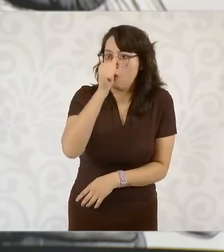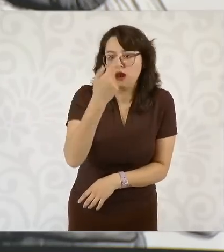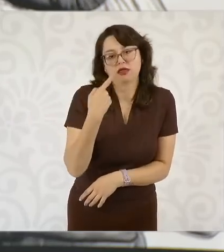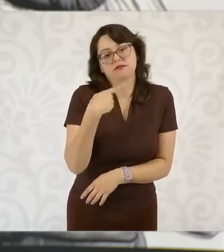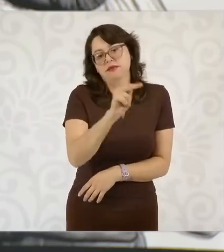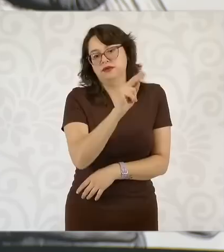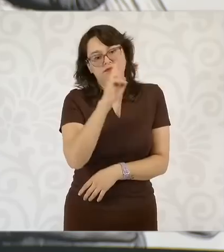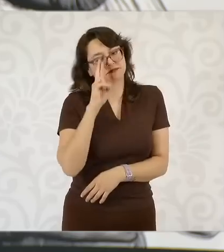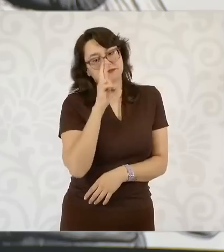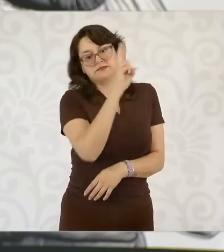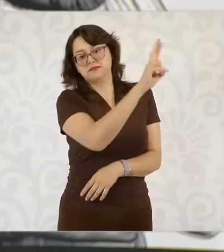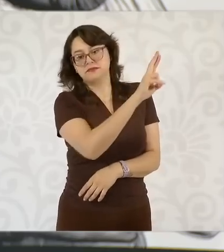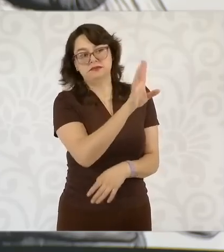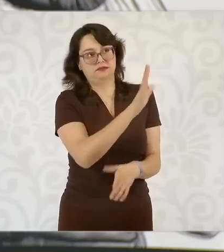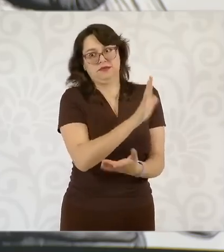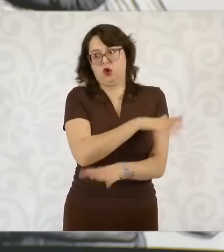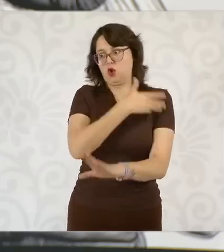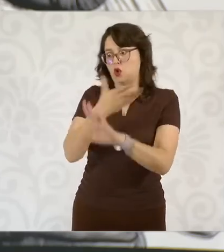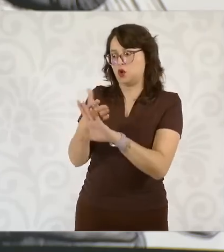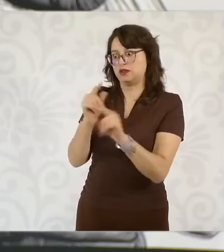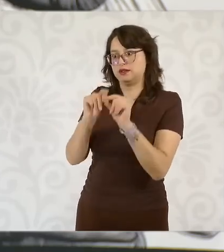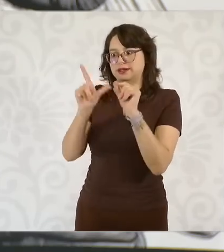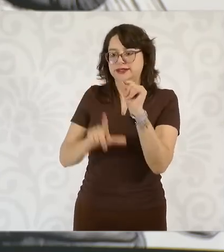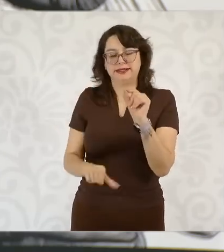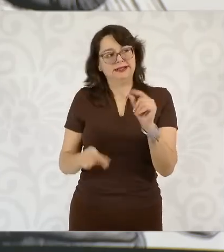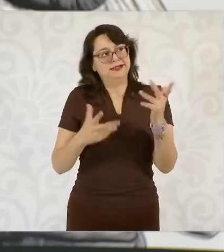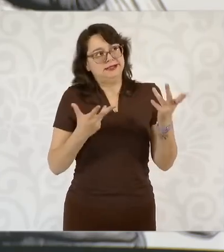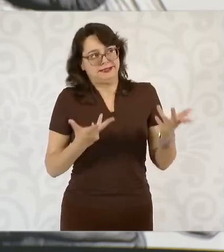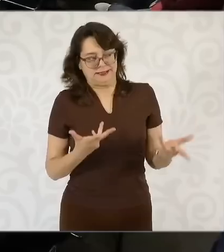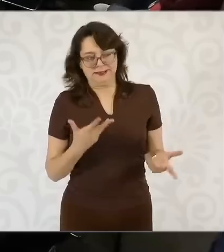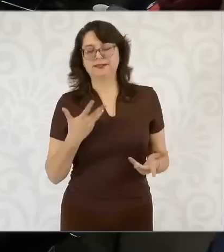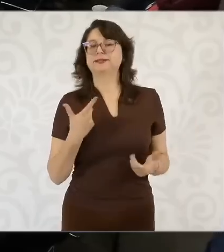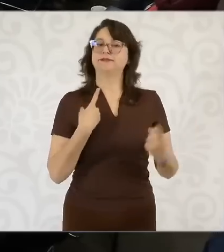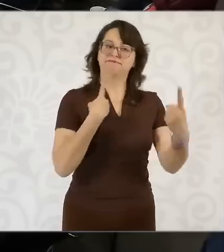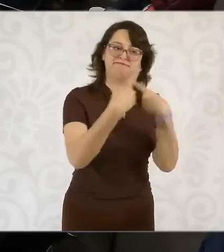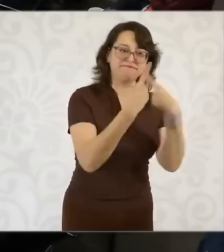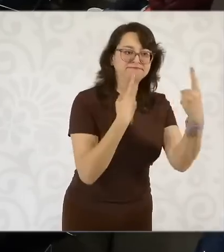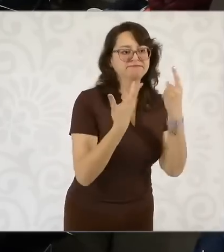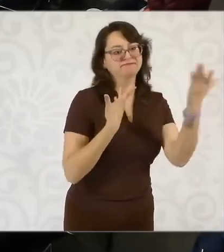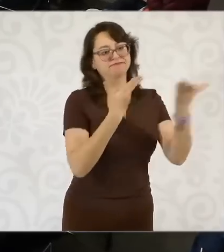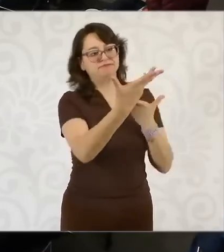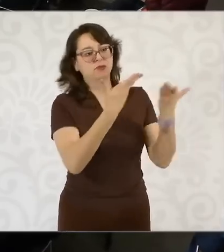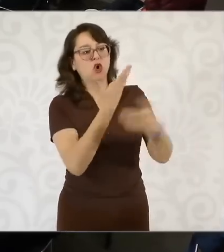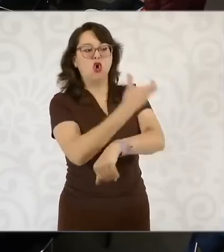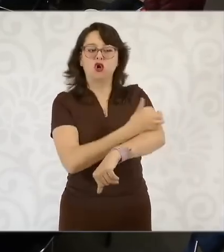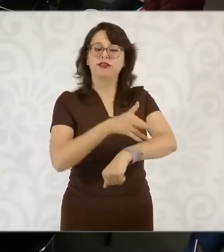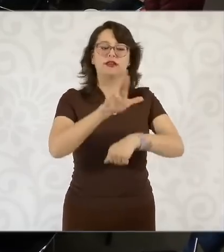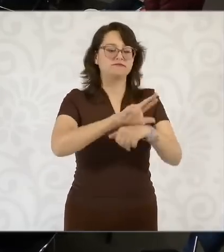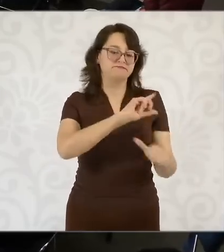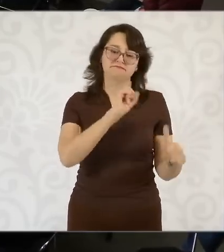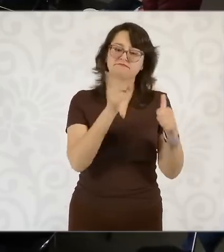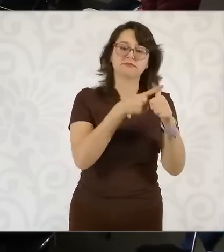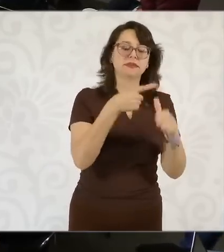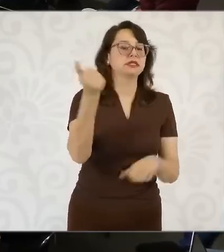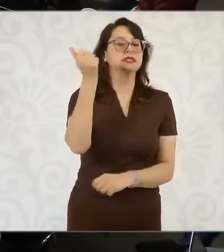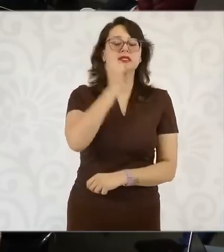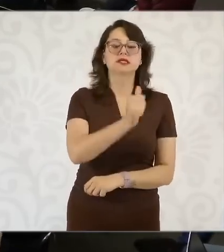buscamos siempre un diálogo una coordinación siempre independientemente cualquier tema